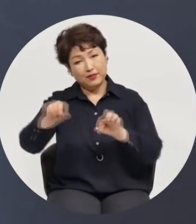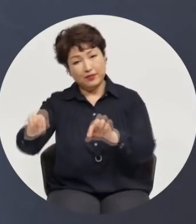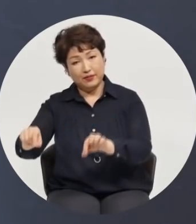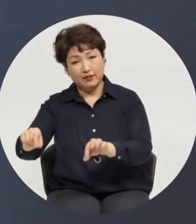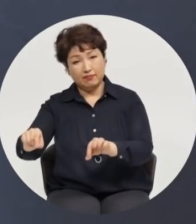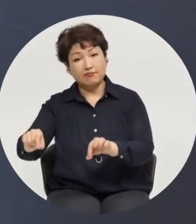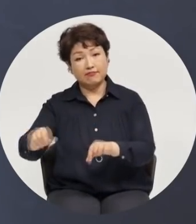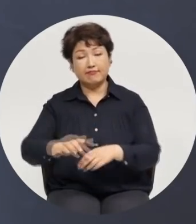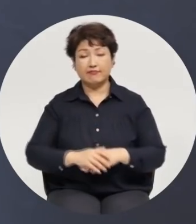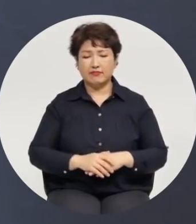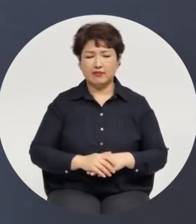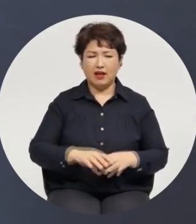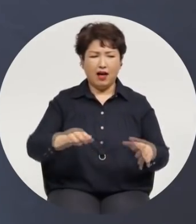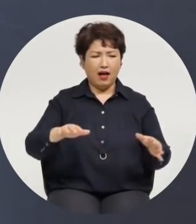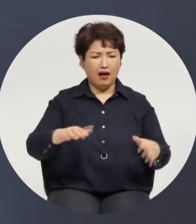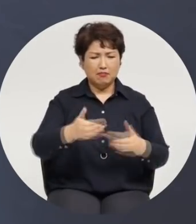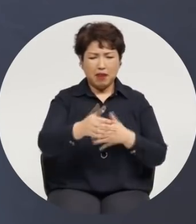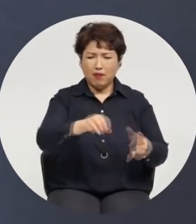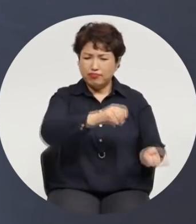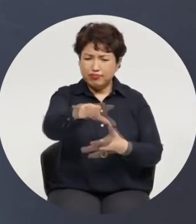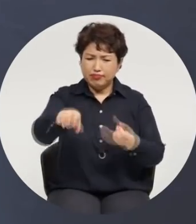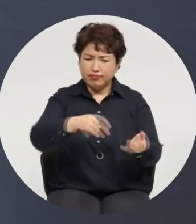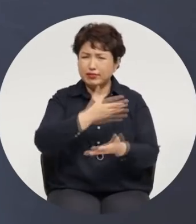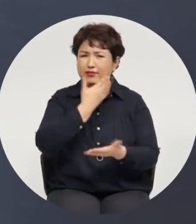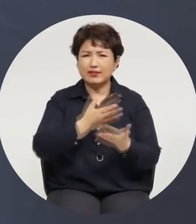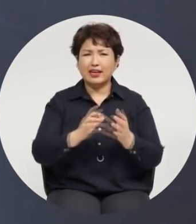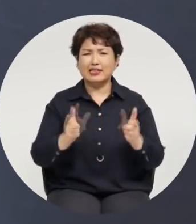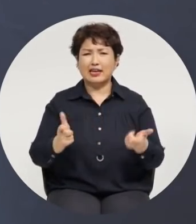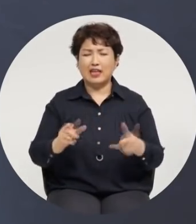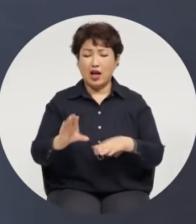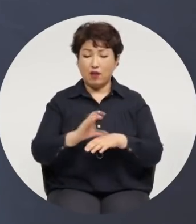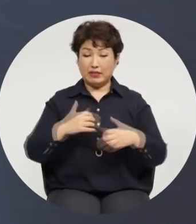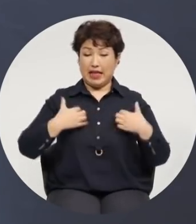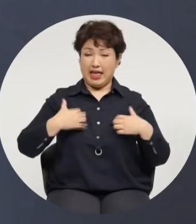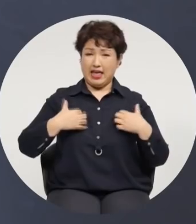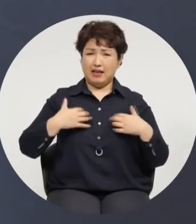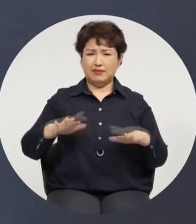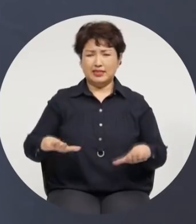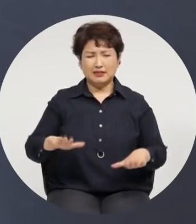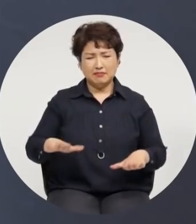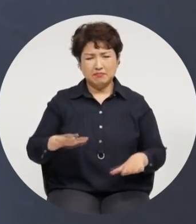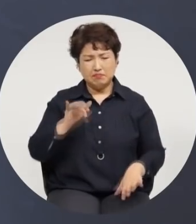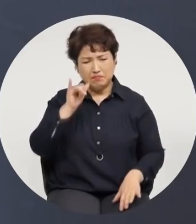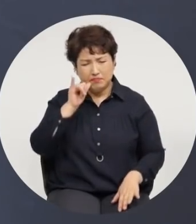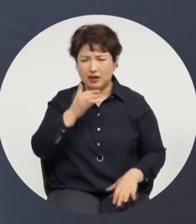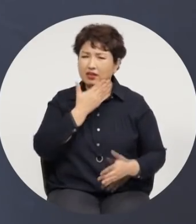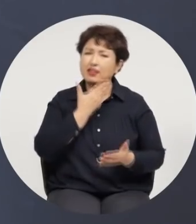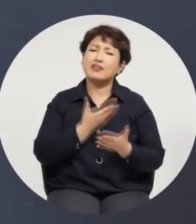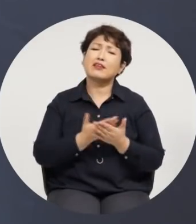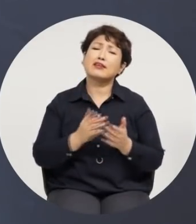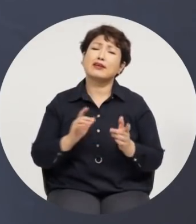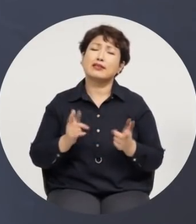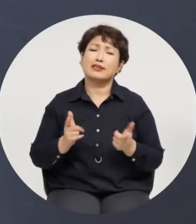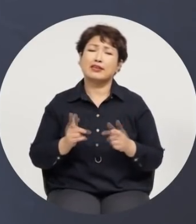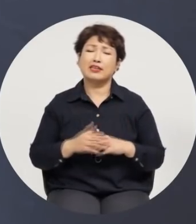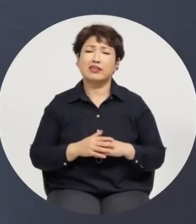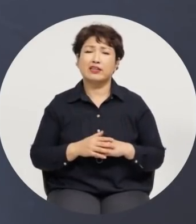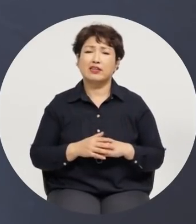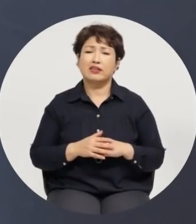어지르는 것은 별로 중요하지 않아요 지금 컴퓨터 게임 좀 하는 것도 그렇게 중요한 문제가 아니에요